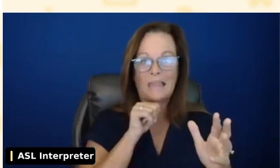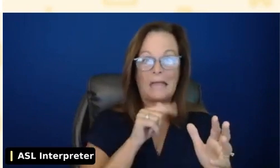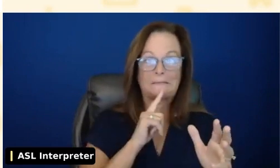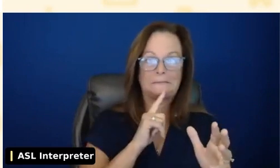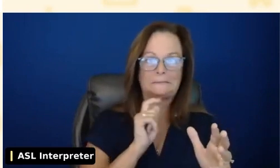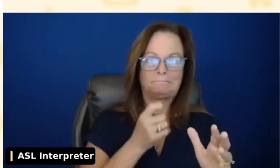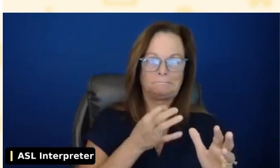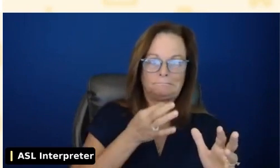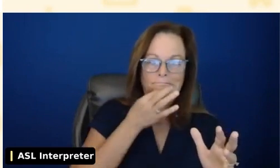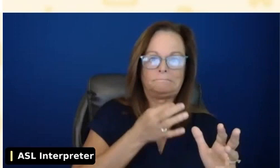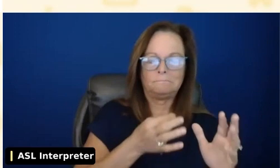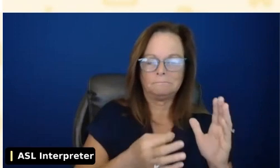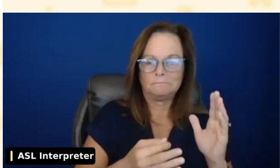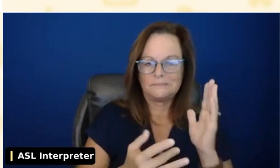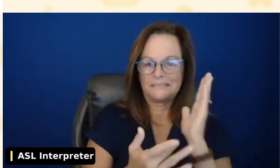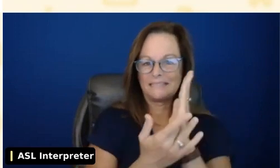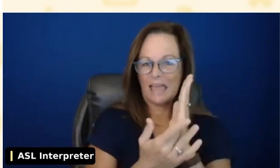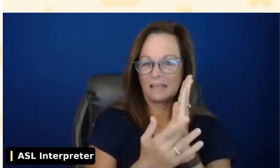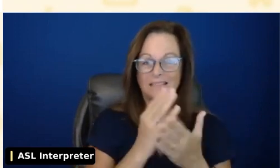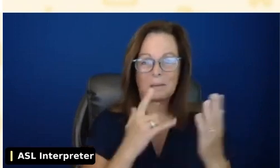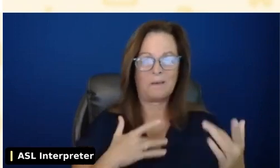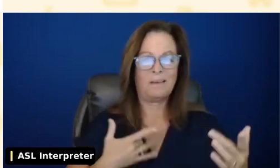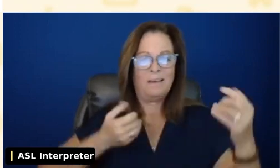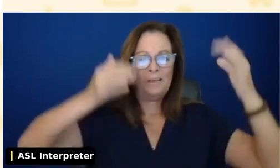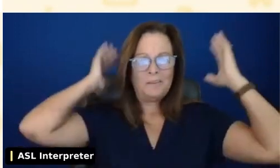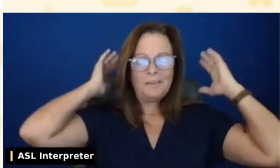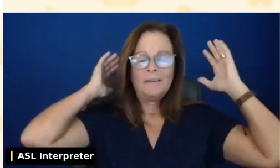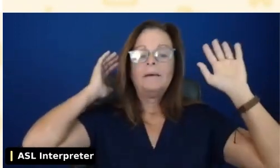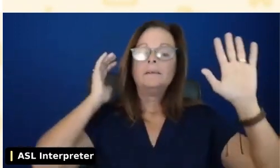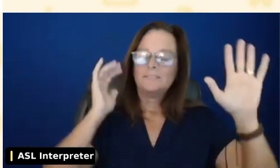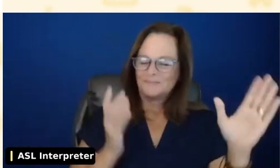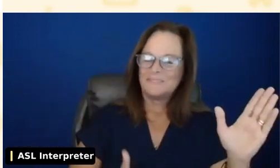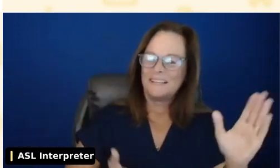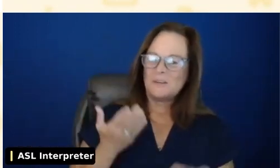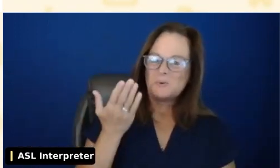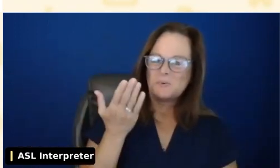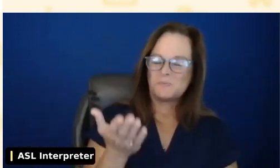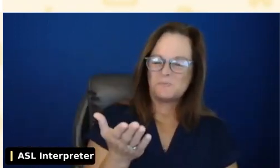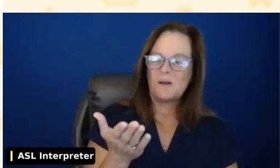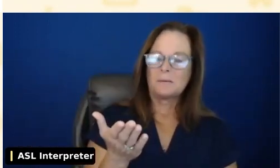un poco demasiado para empezar. Entonces yo recomiendo que si tienes una gran comunidad de apoyo